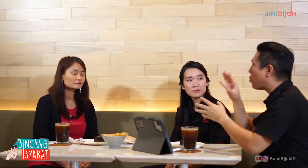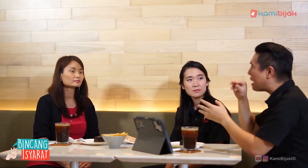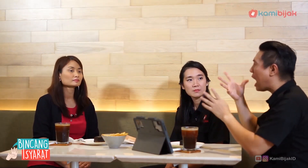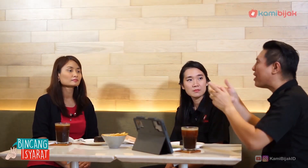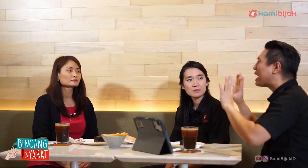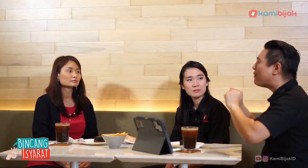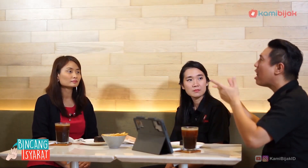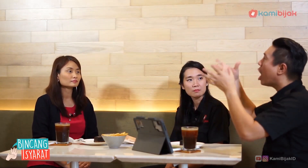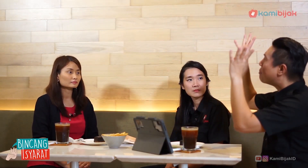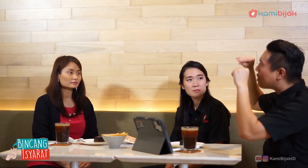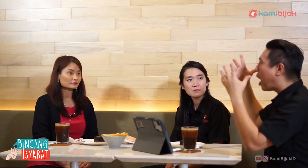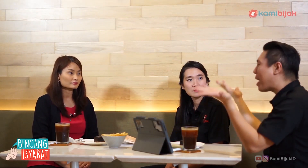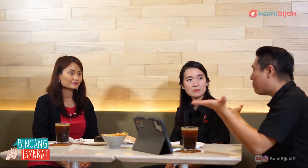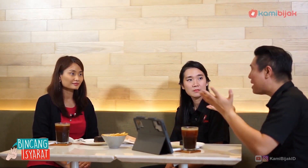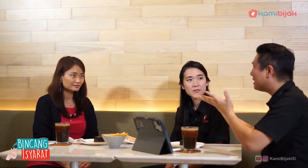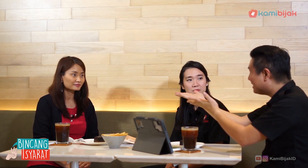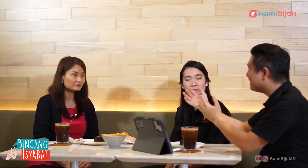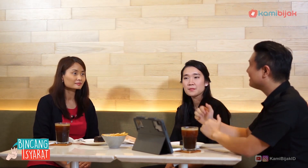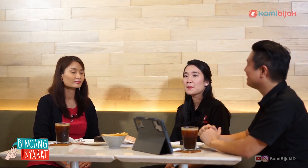Termasuk melayani complain, dan sebagainya.